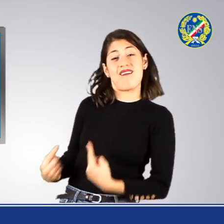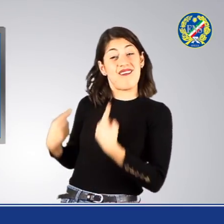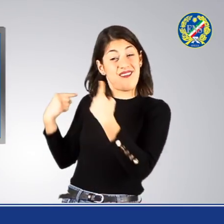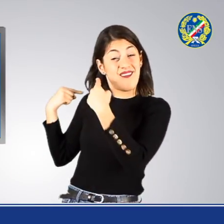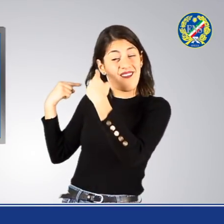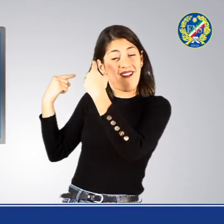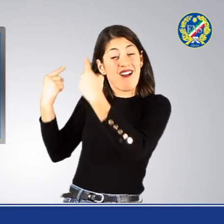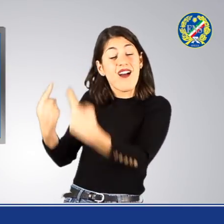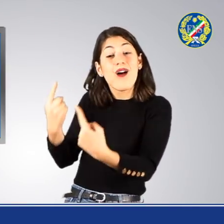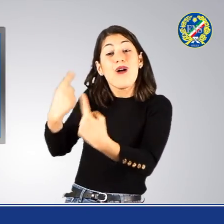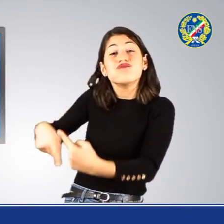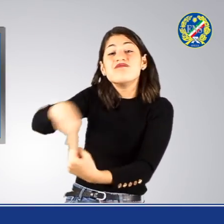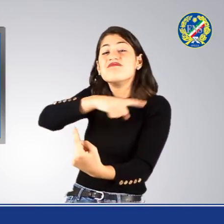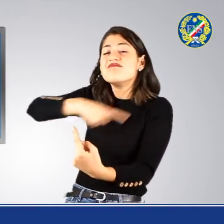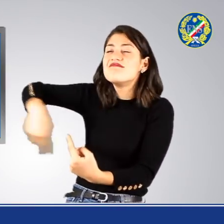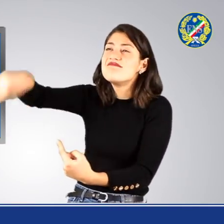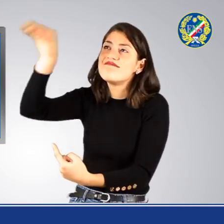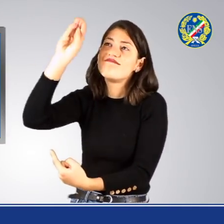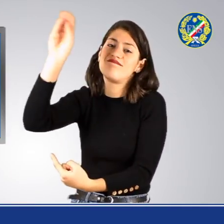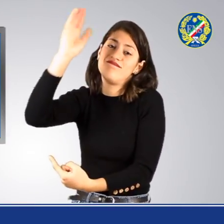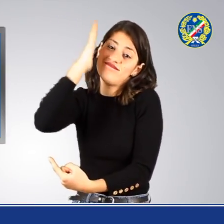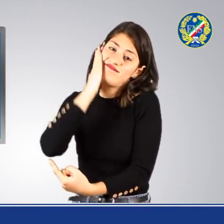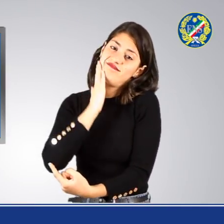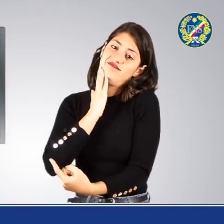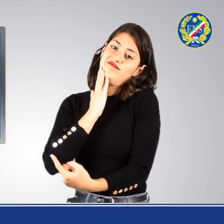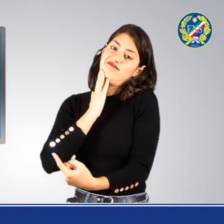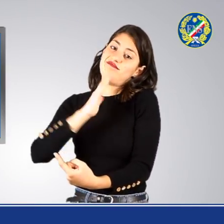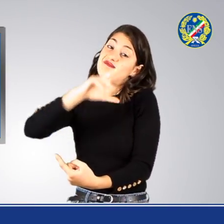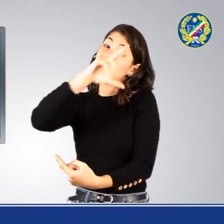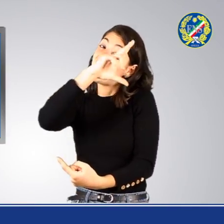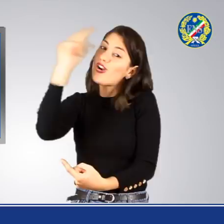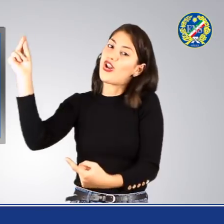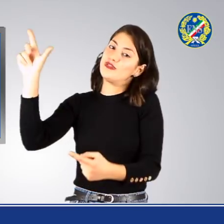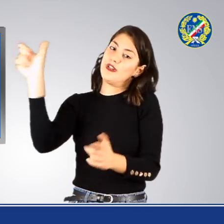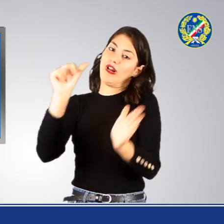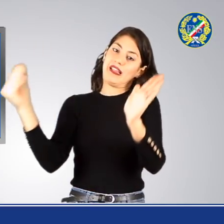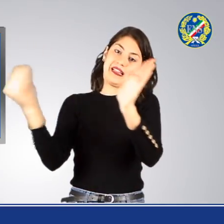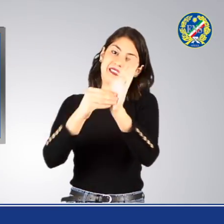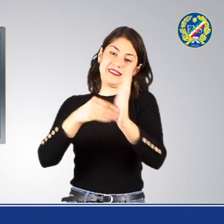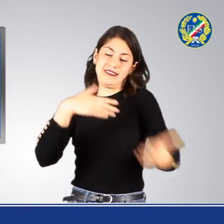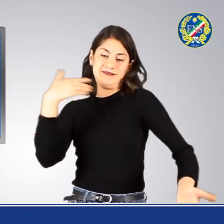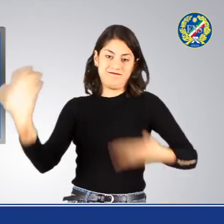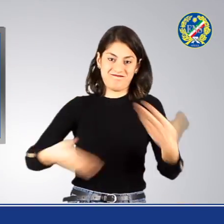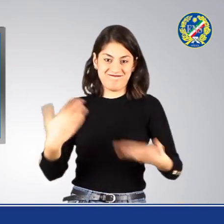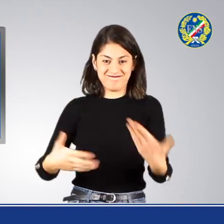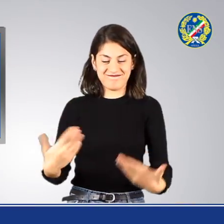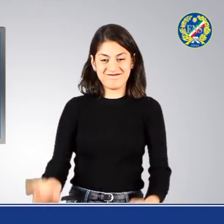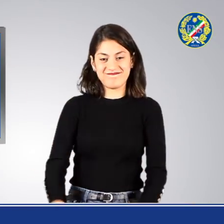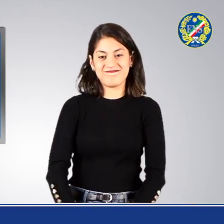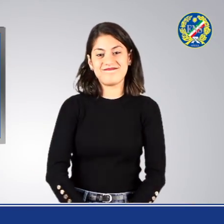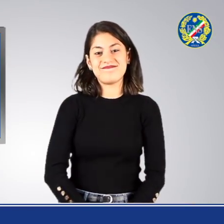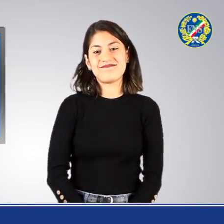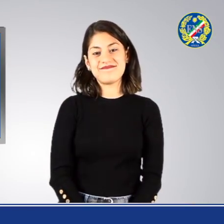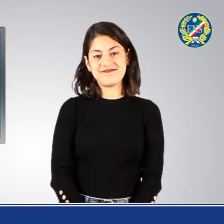la comunità sorda sta aspettando da tanto, troppo tempo.